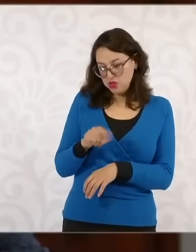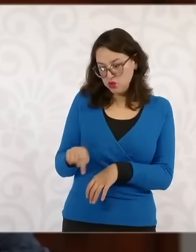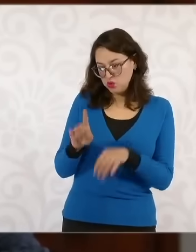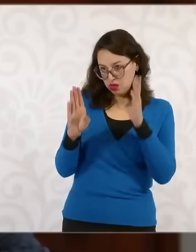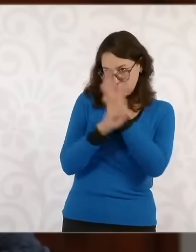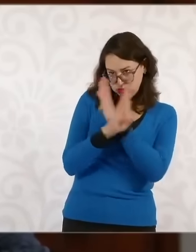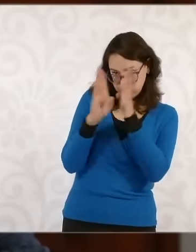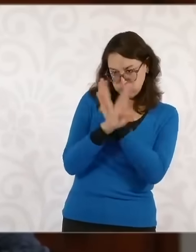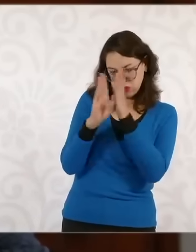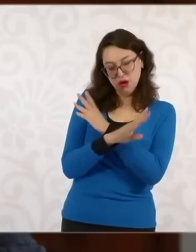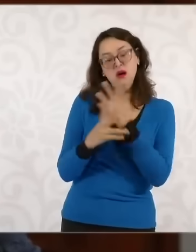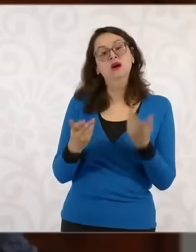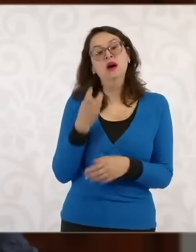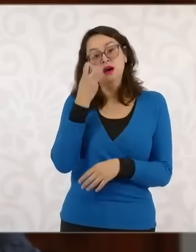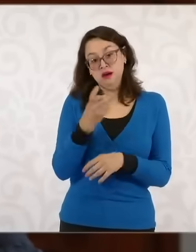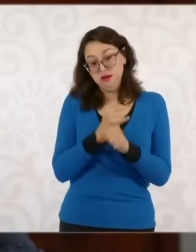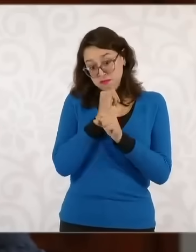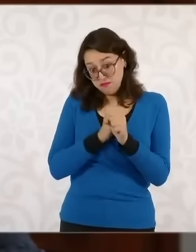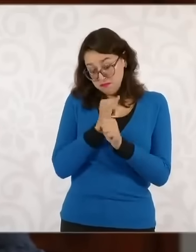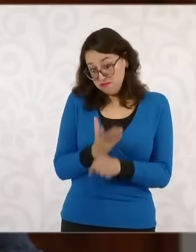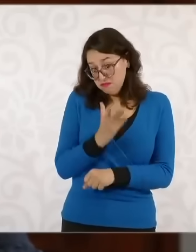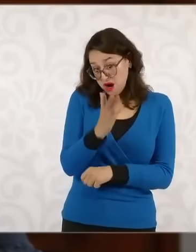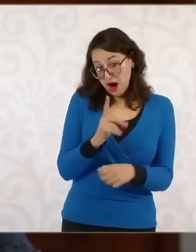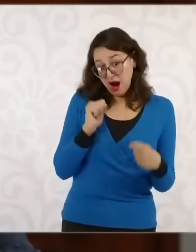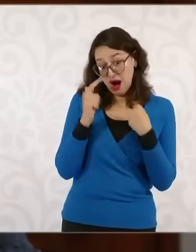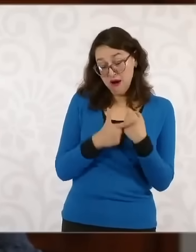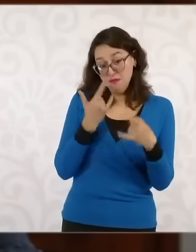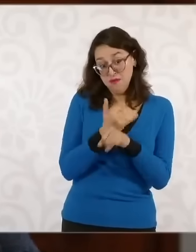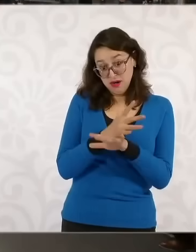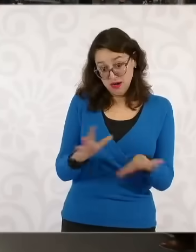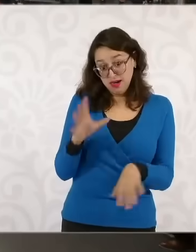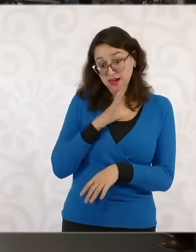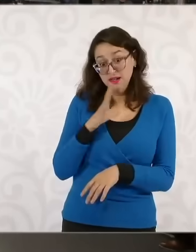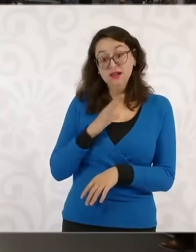se tiene conocimiento de estas investigaciones, si en algún momento la Fiscalía General de la